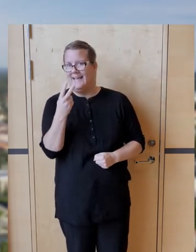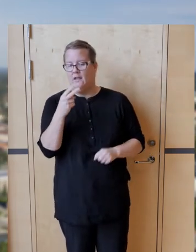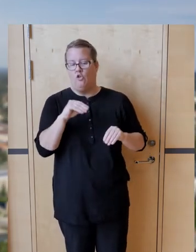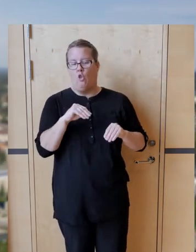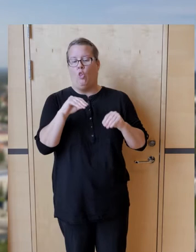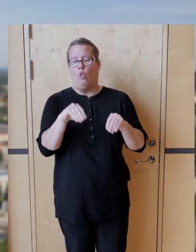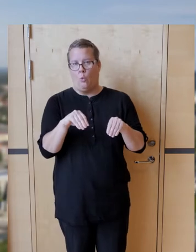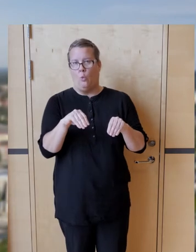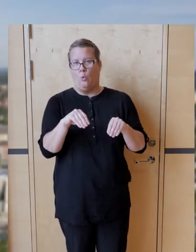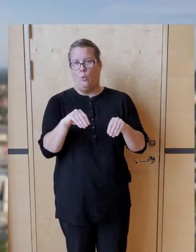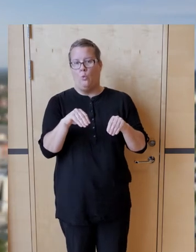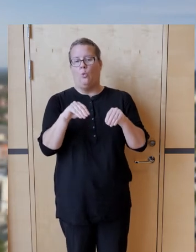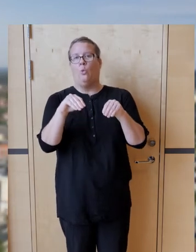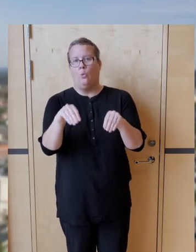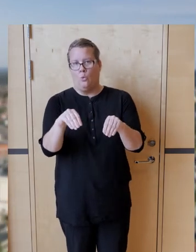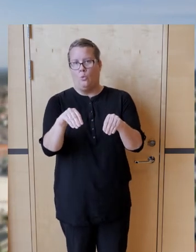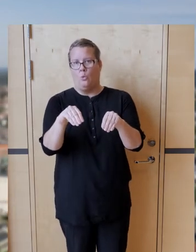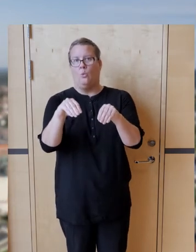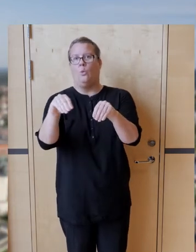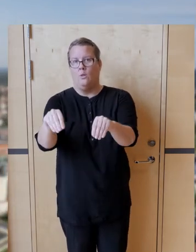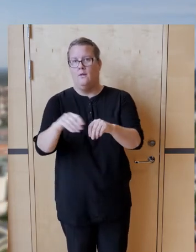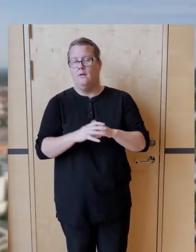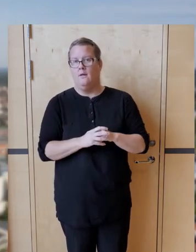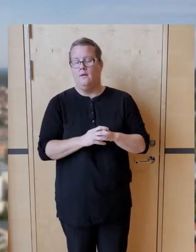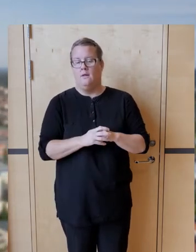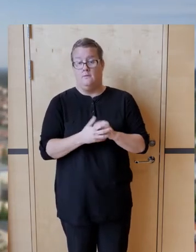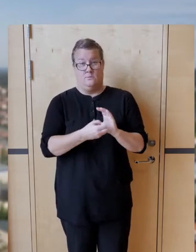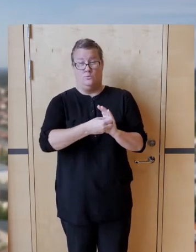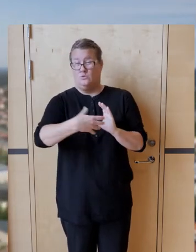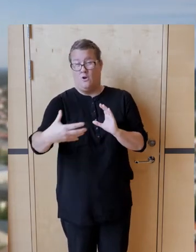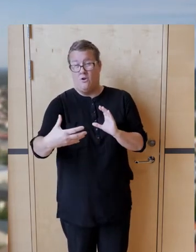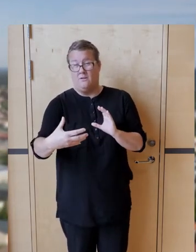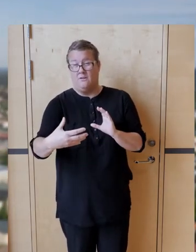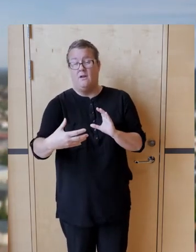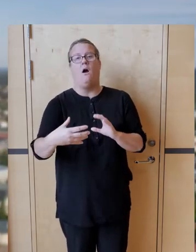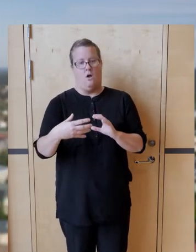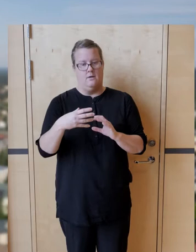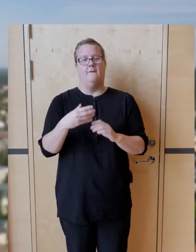På på tiden och motivet är det har ju varit att direkt efter valet så sa man